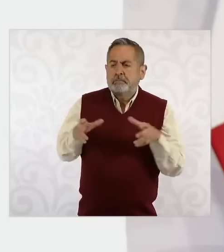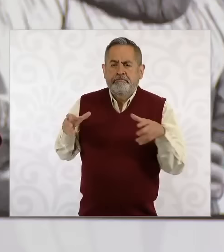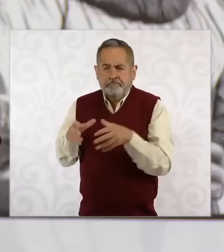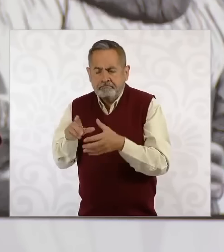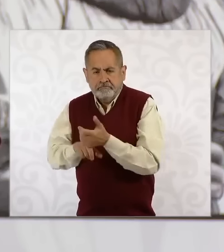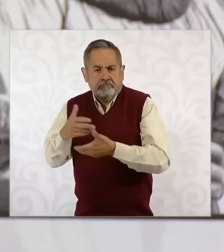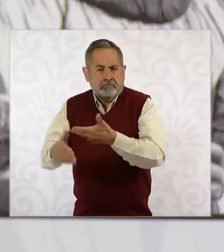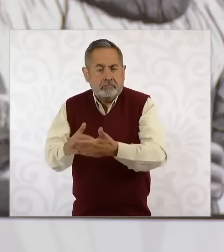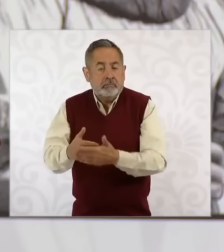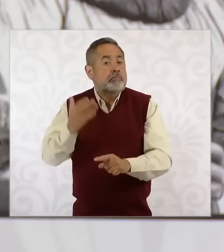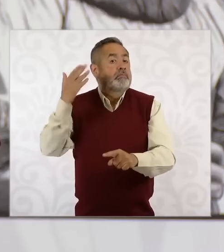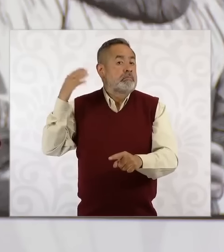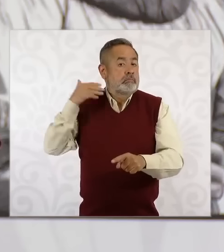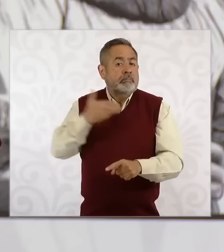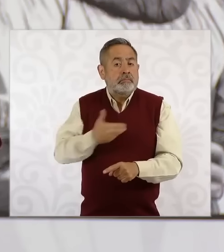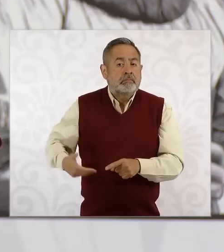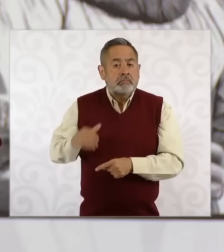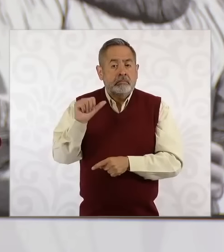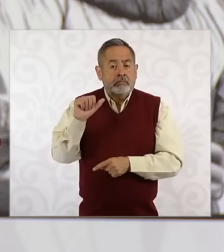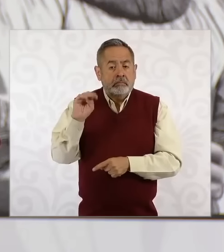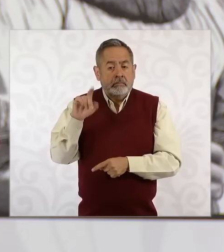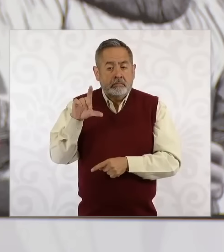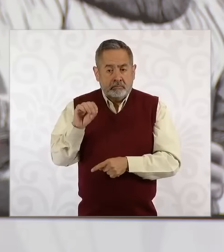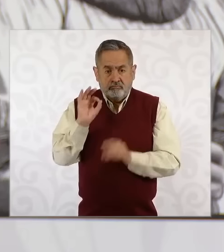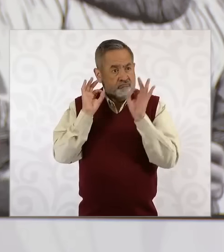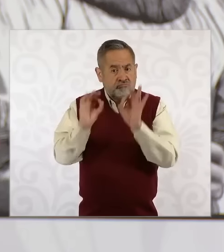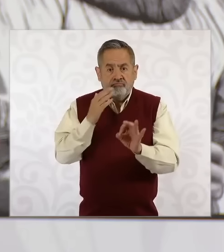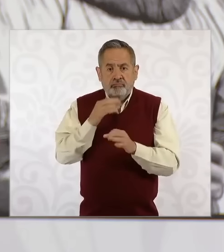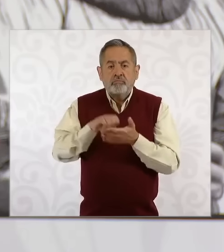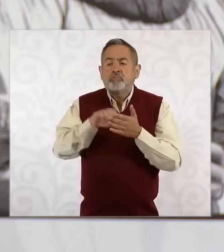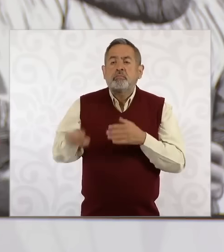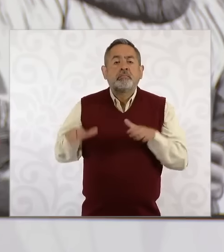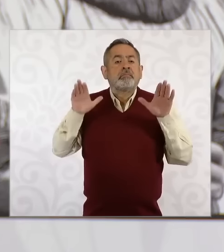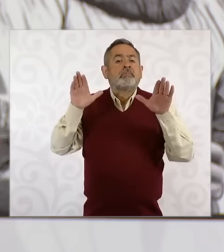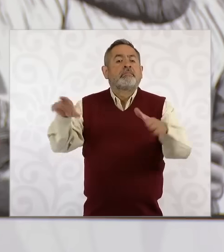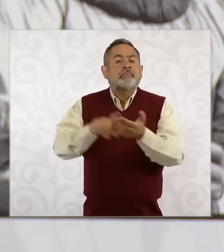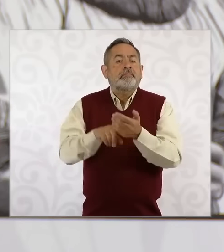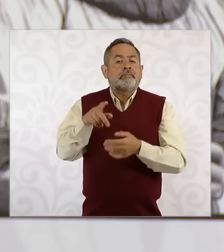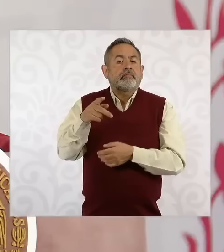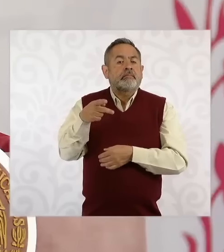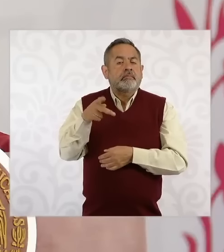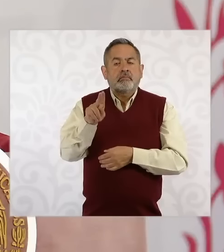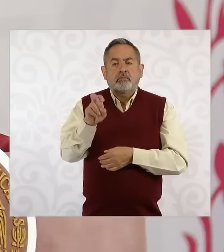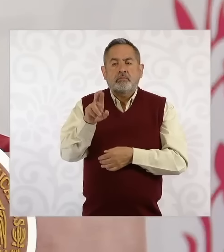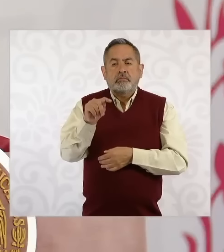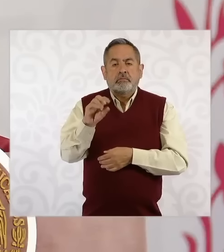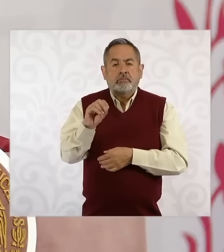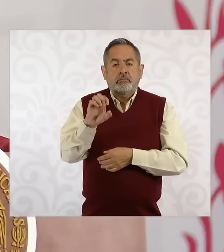presidente López Obrador en el aeropuerto de Puerto Escondido, en el aeropuerto de Tepic,